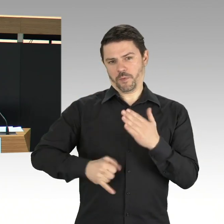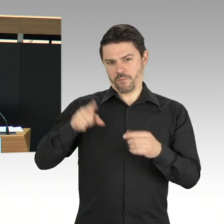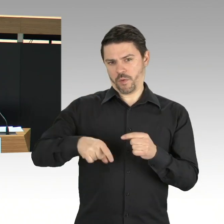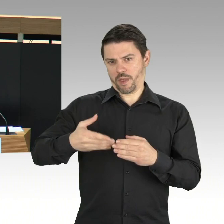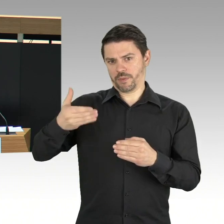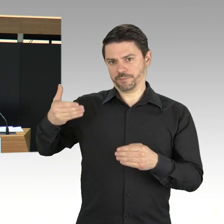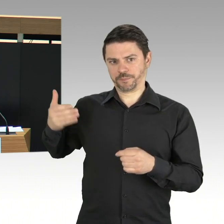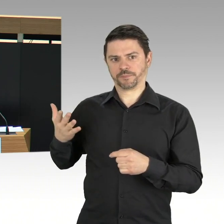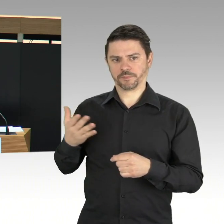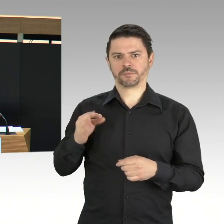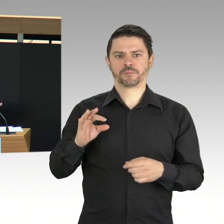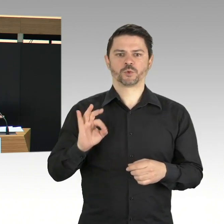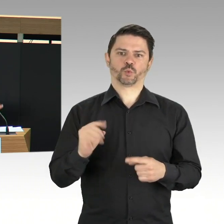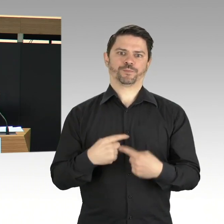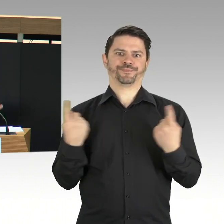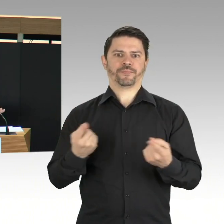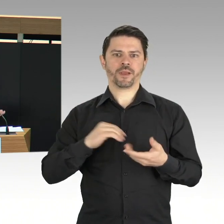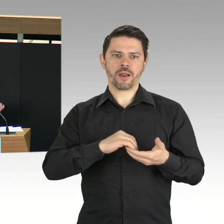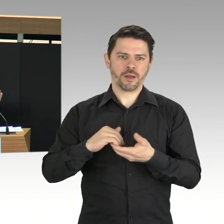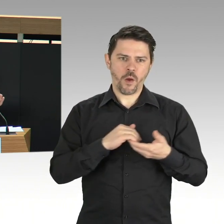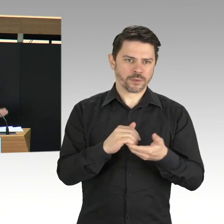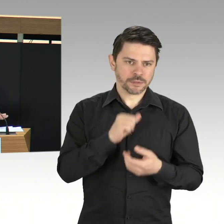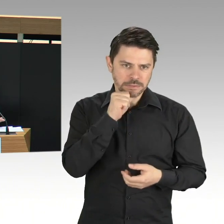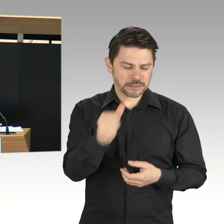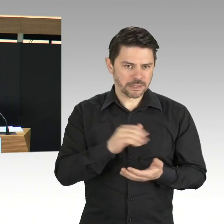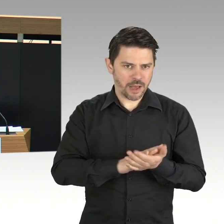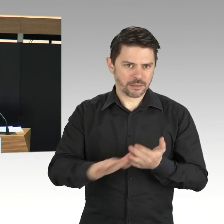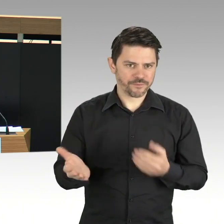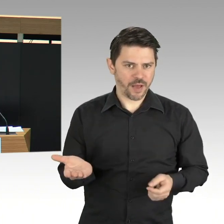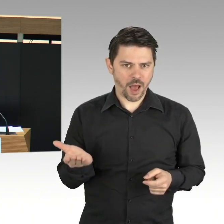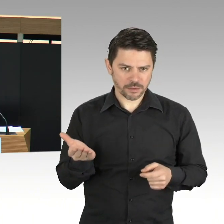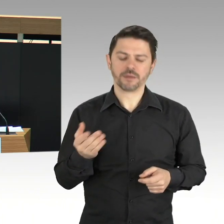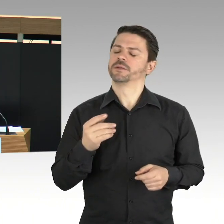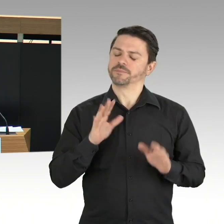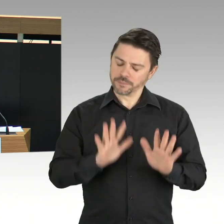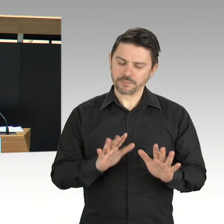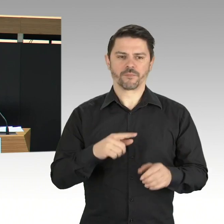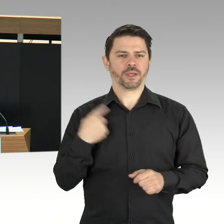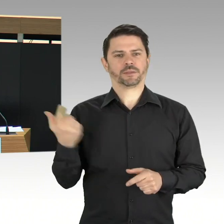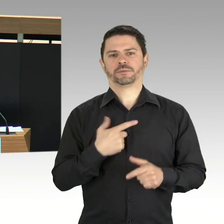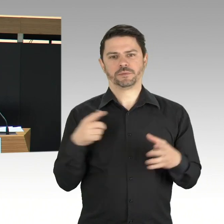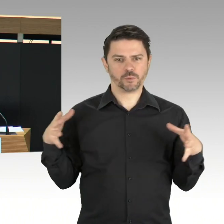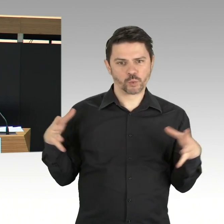Ja, das tat auch an der einen oder anderen Stelle weh, zum Beispiel der Umgang mit dem Gemeinwohl-Orientierten